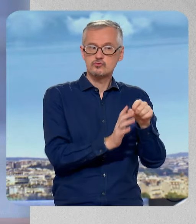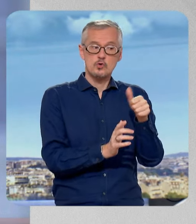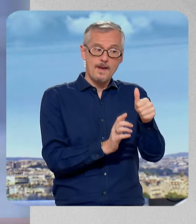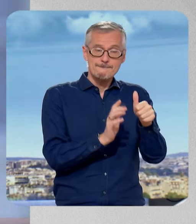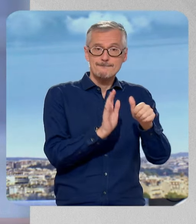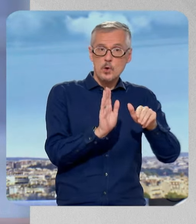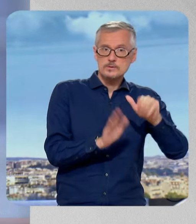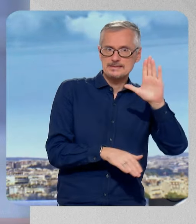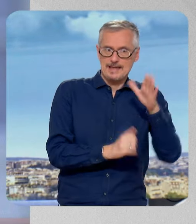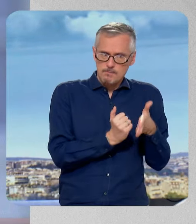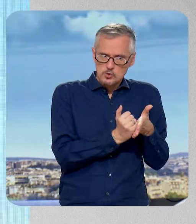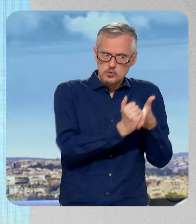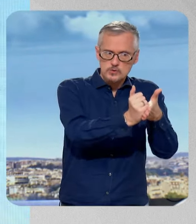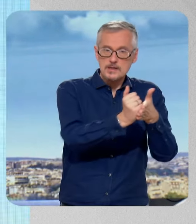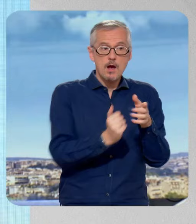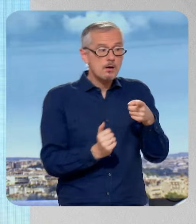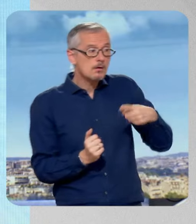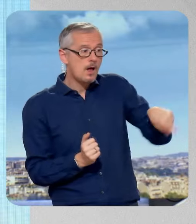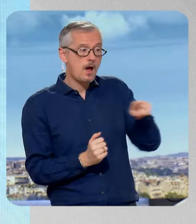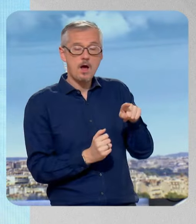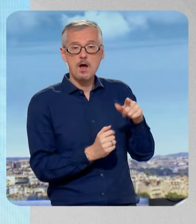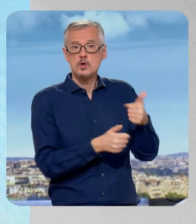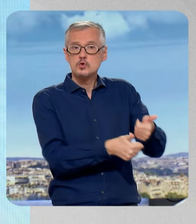Au sein du PS, je défendais qu'il y ait un affichage clair